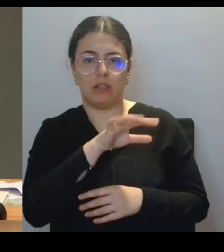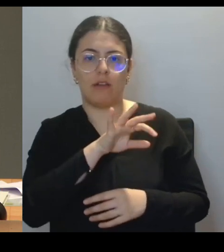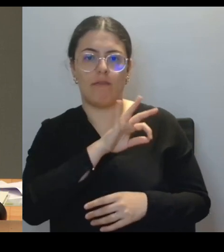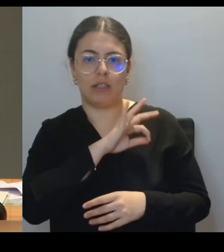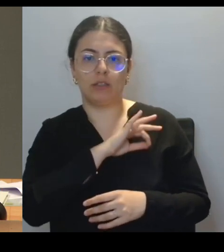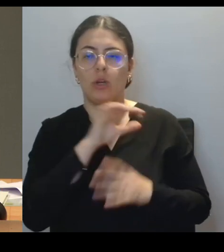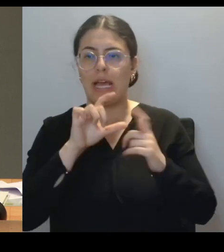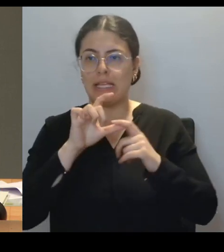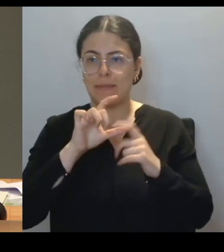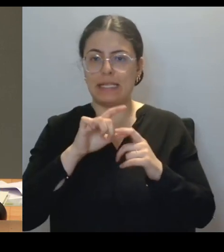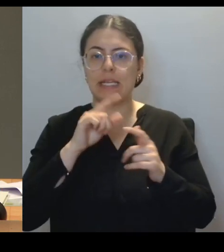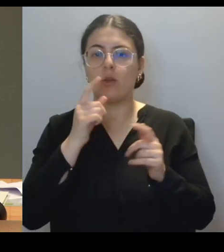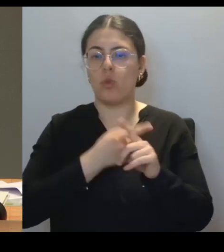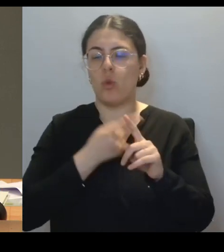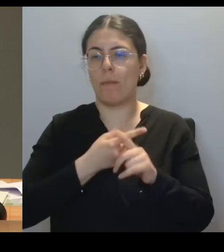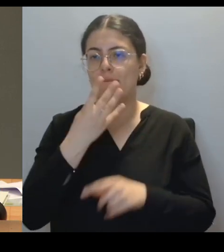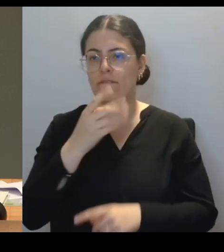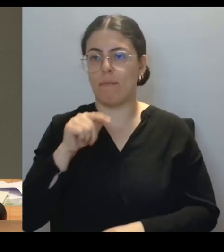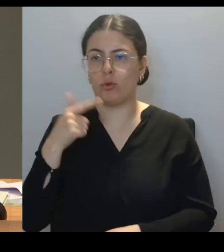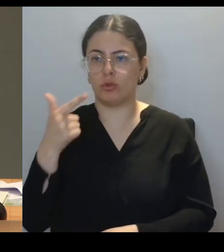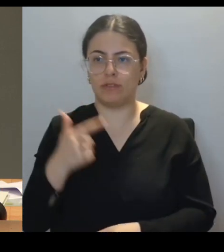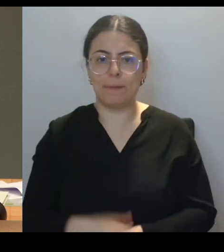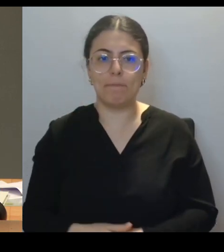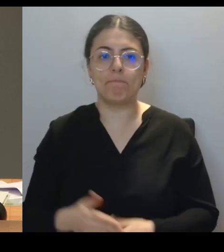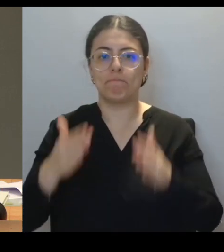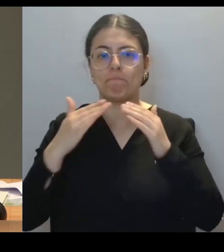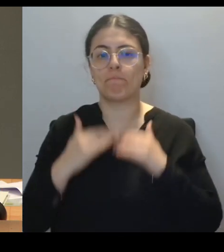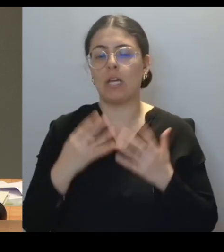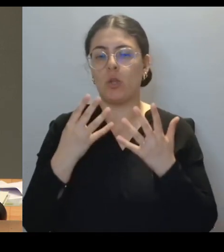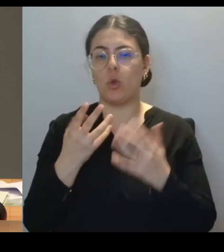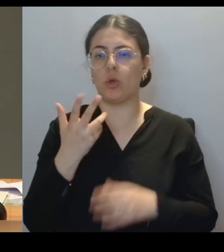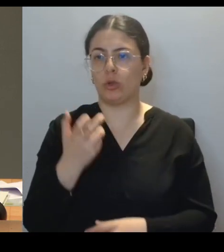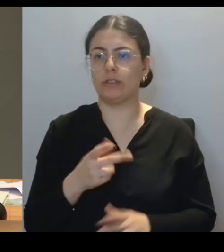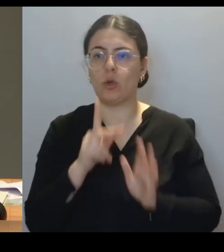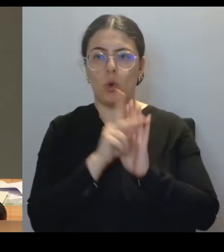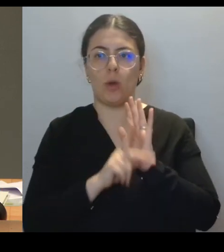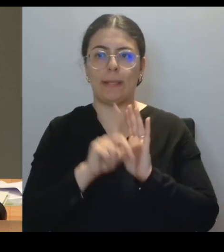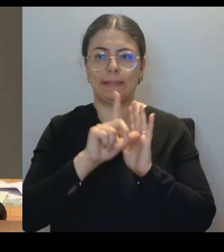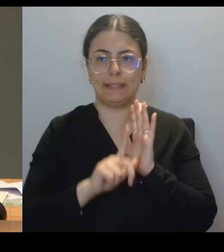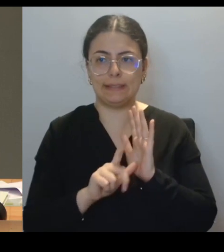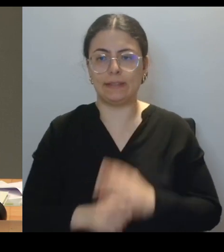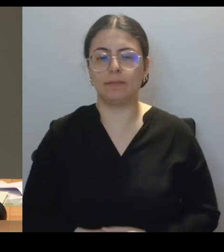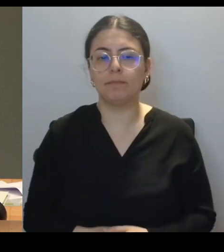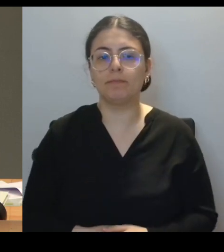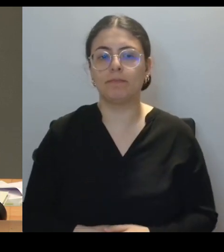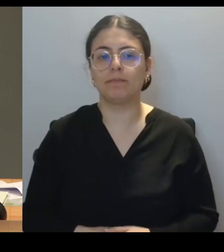39 steht auf der Konsensliste. Ich rufe nun auf Tagesordnungspunkt 40 Antrag der Fraktion der